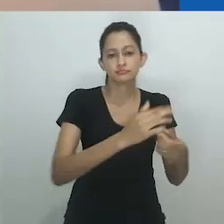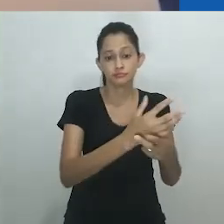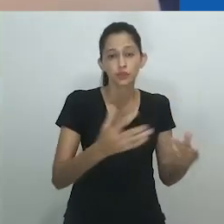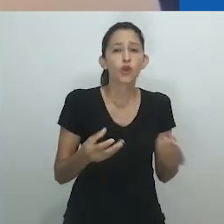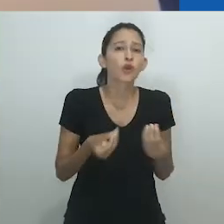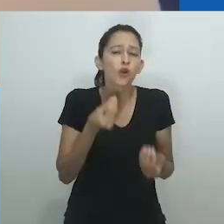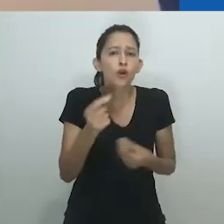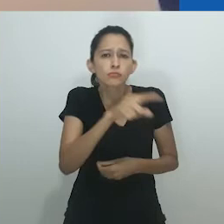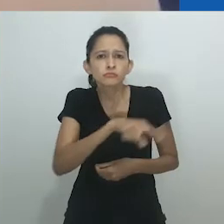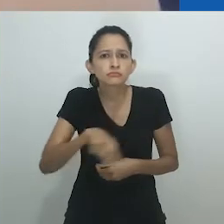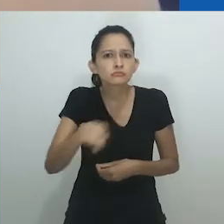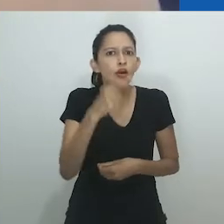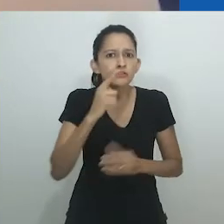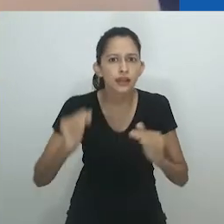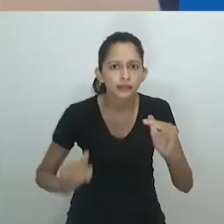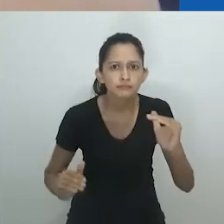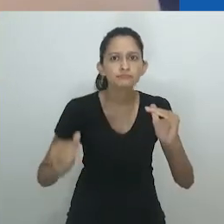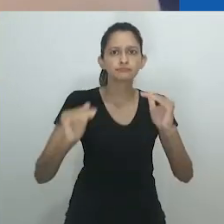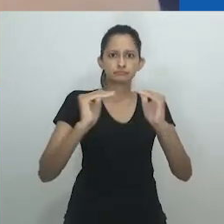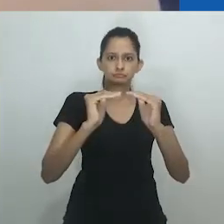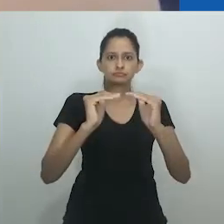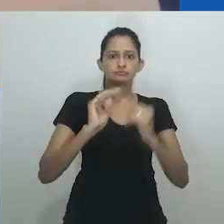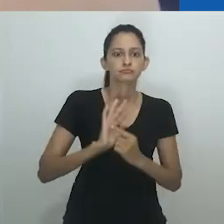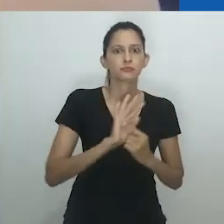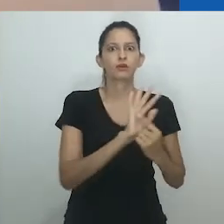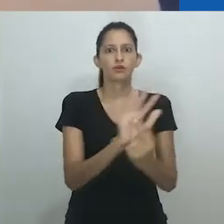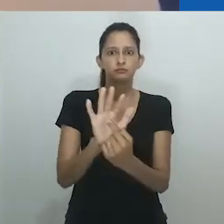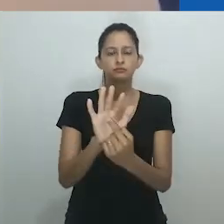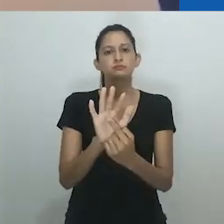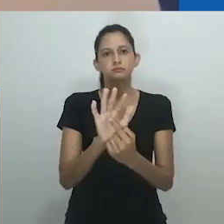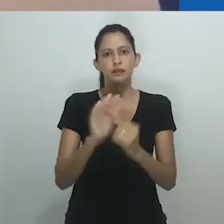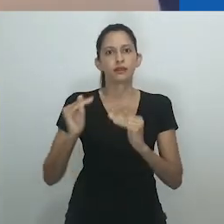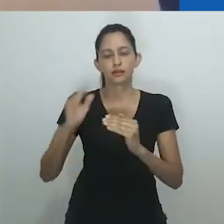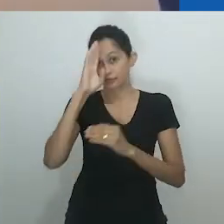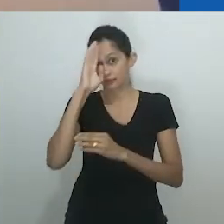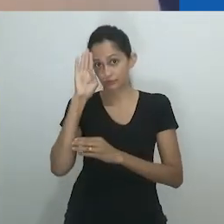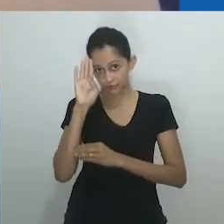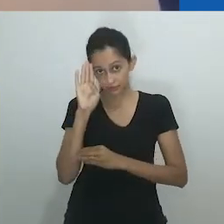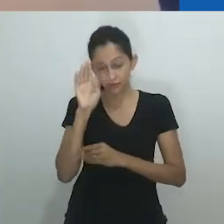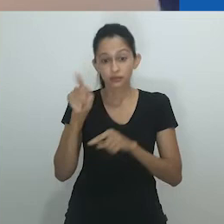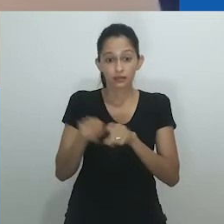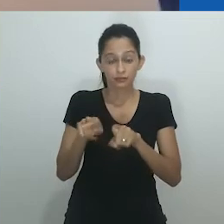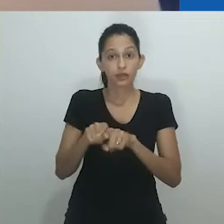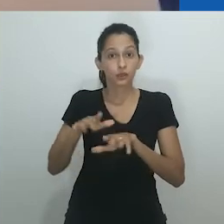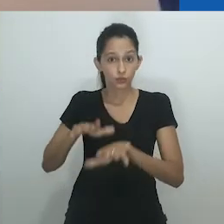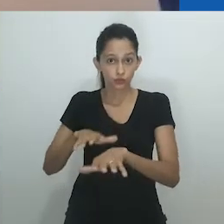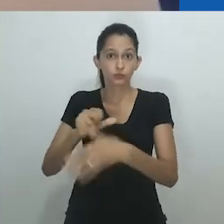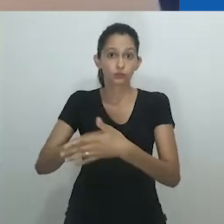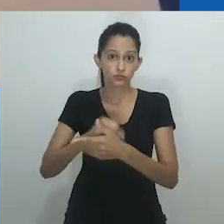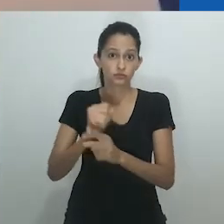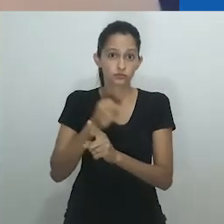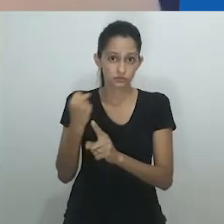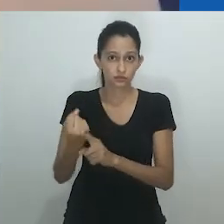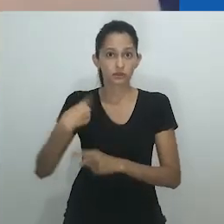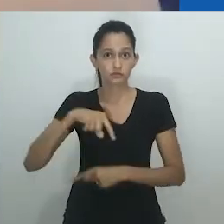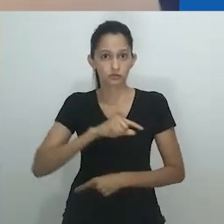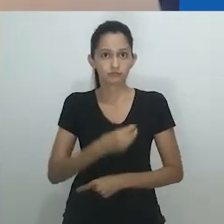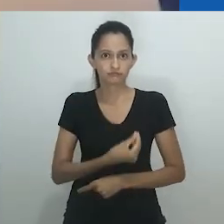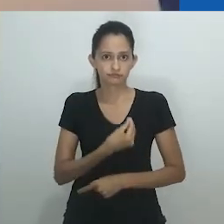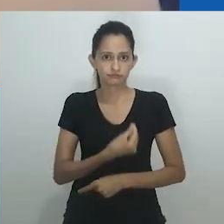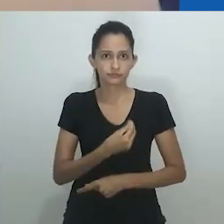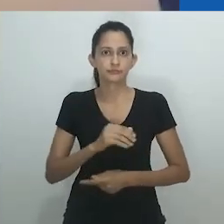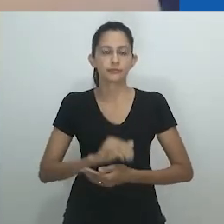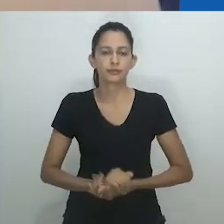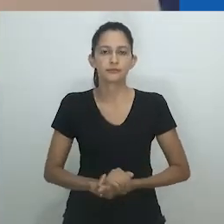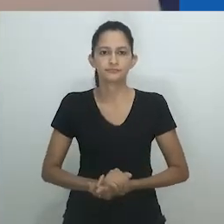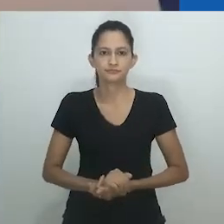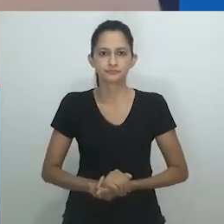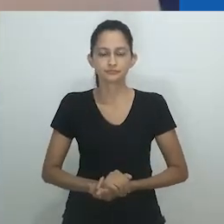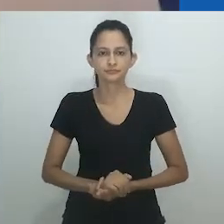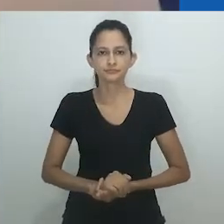porque acho que globalmente temos pensado muito sobre saberes insubmissos e como garantir que esses conhecimentos tenham mais voz,